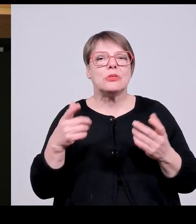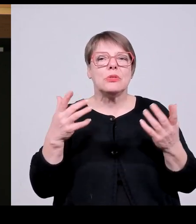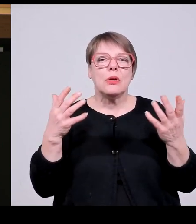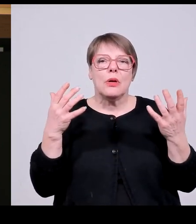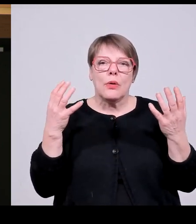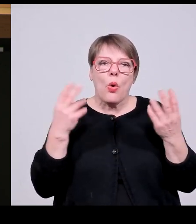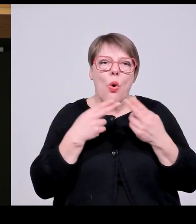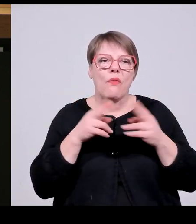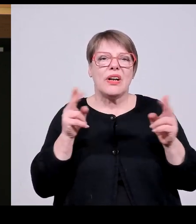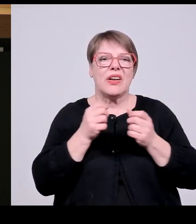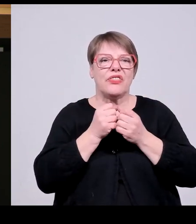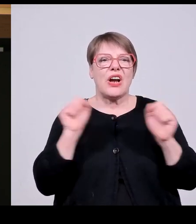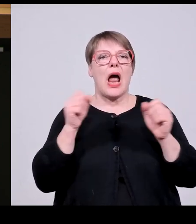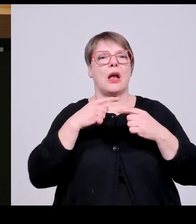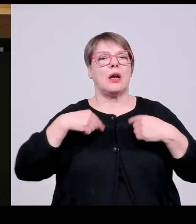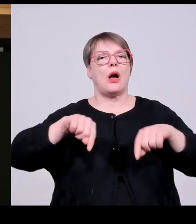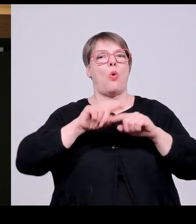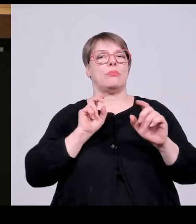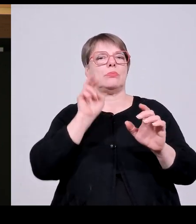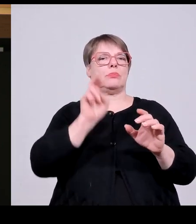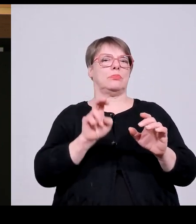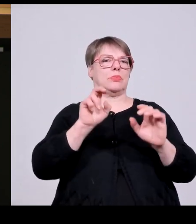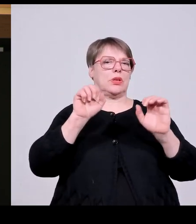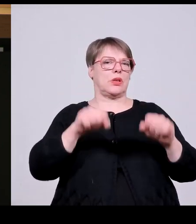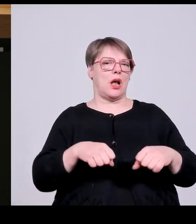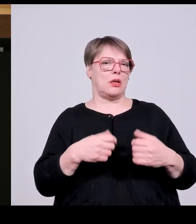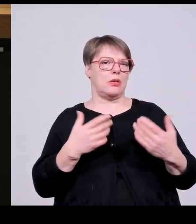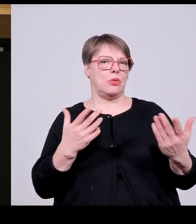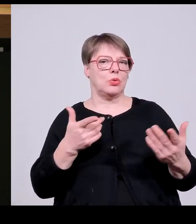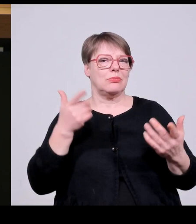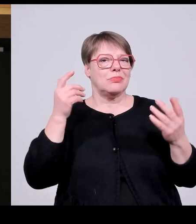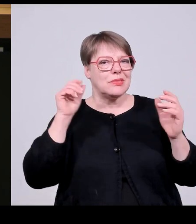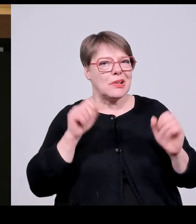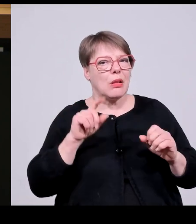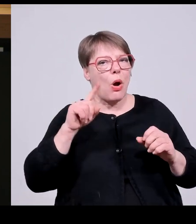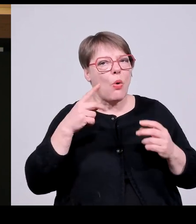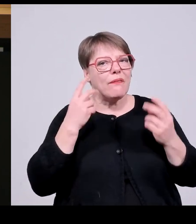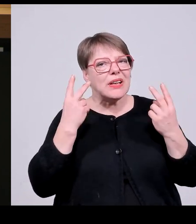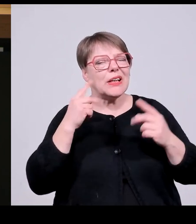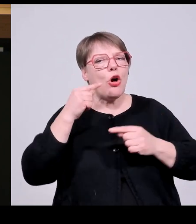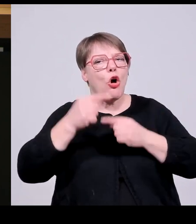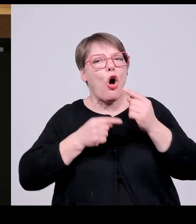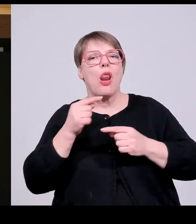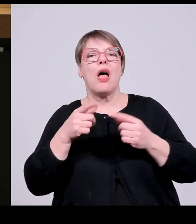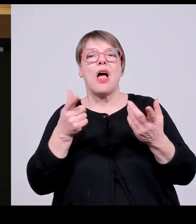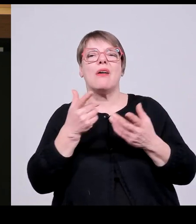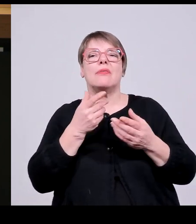der Zeit Antworten finden Und manchmal sind sie einfach nur Orte der Freude, der Neugier,